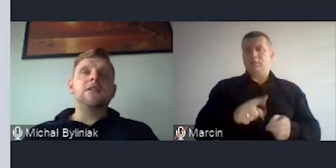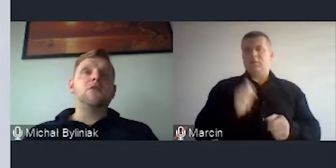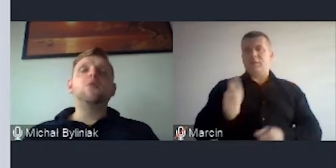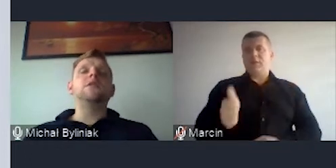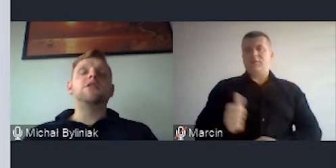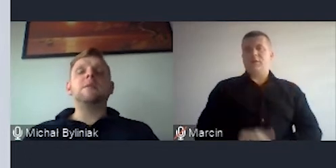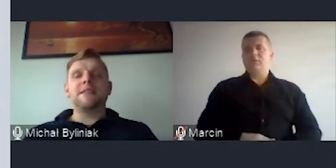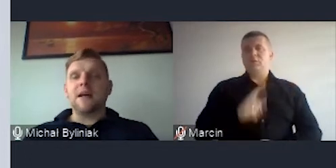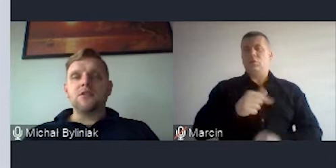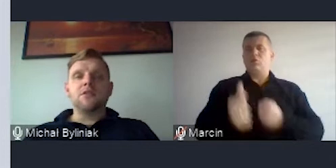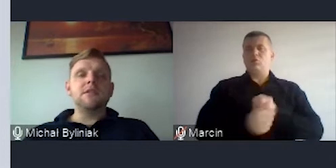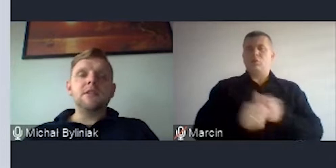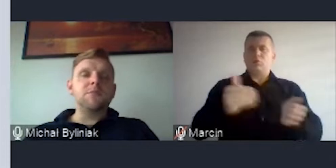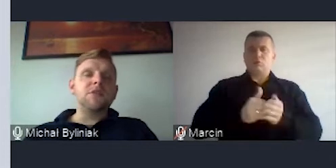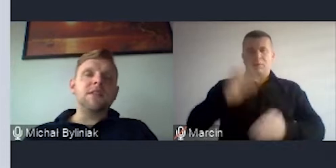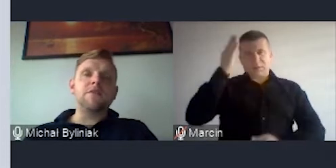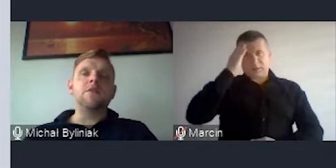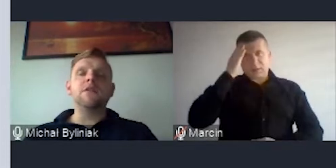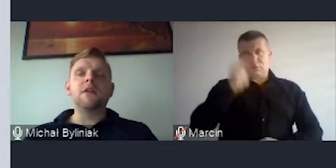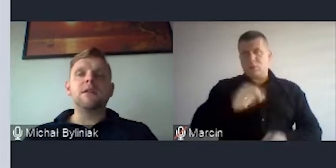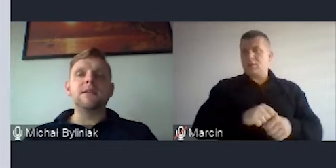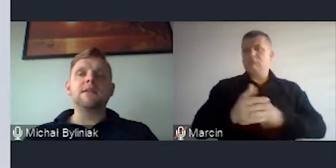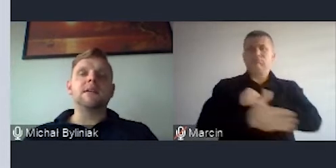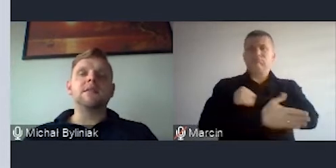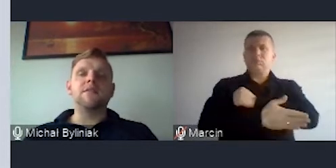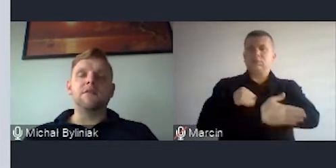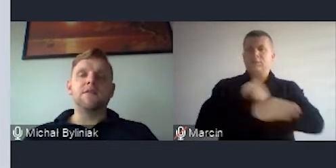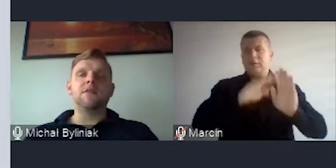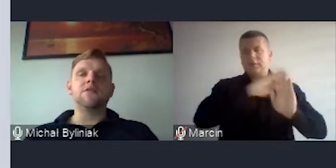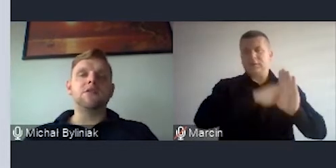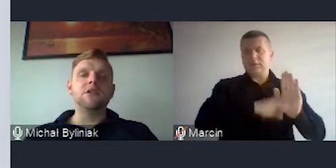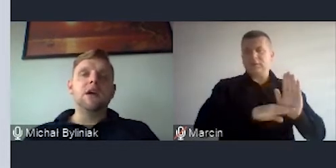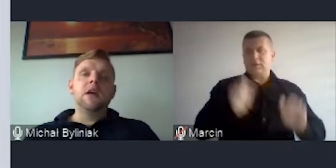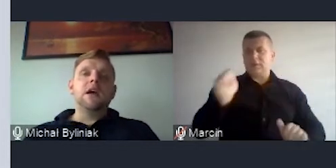Ten dokument trzeba znać. To jest jena z podstawowych zasad kwalifikowalności.